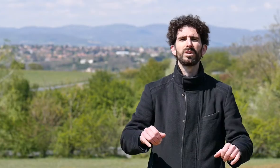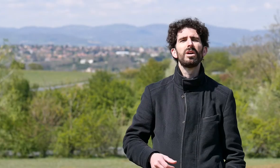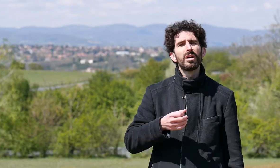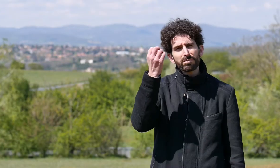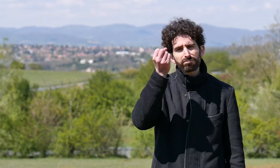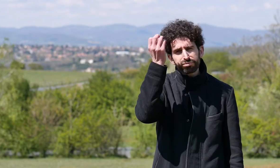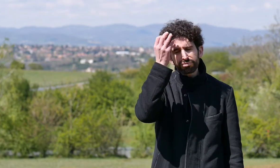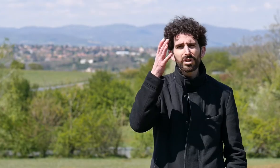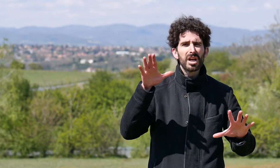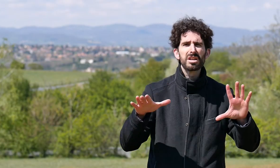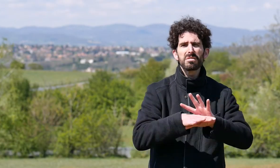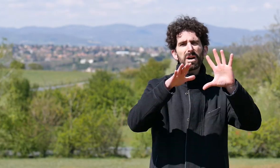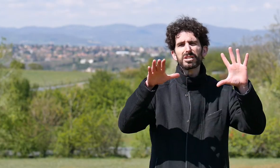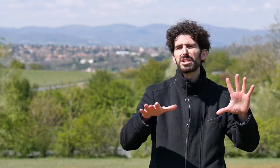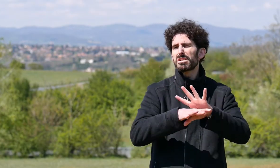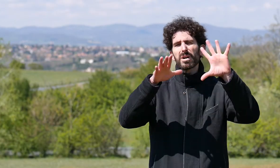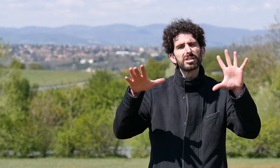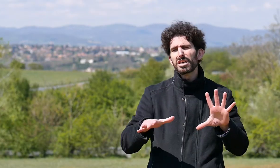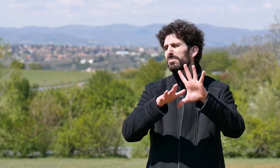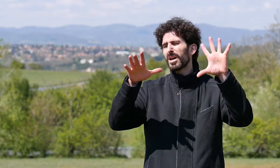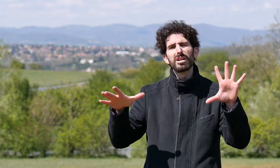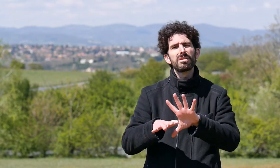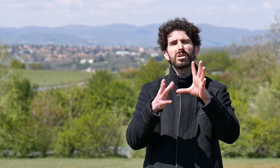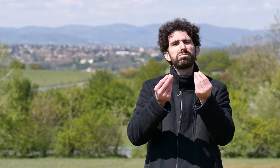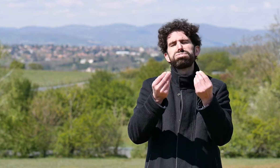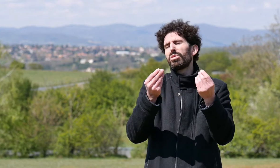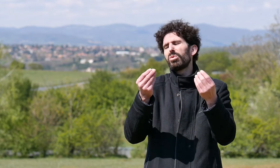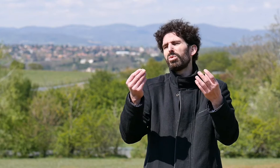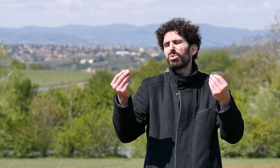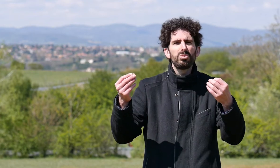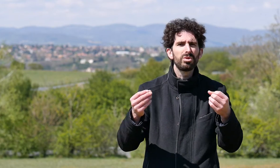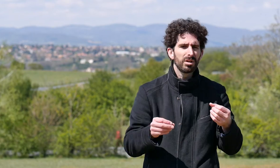Ma parole intérieure est pleine d'images.